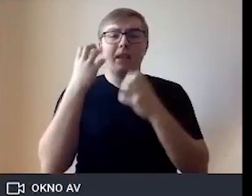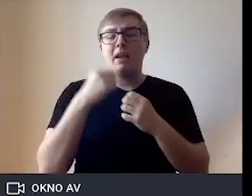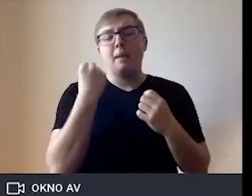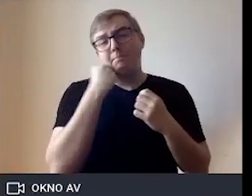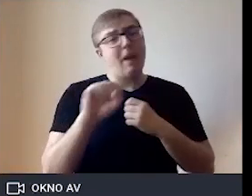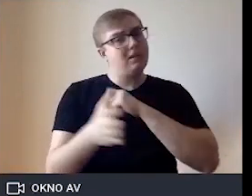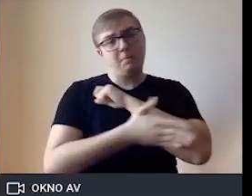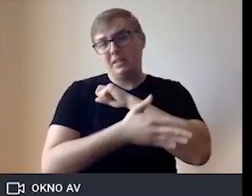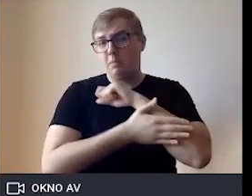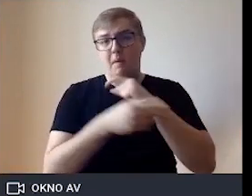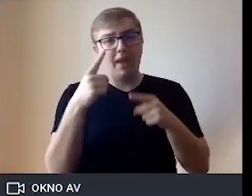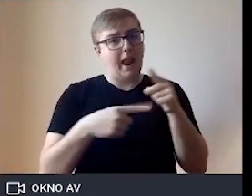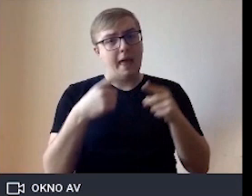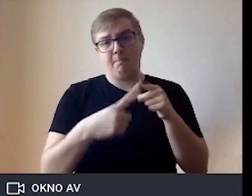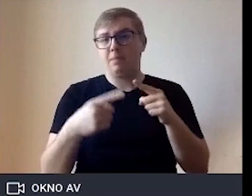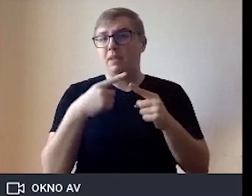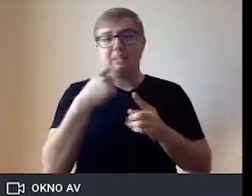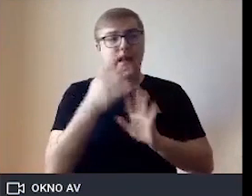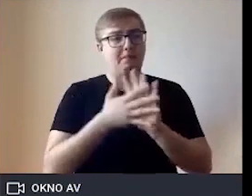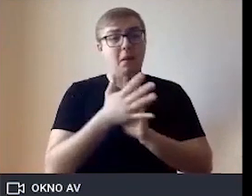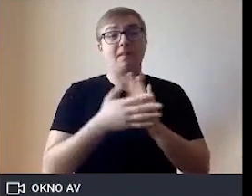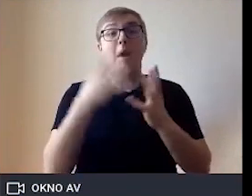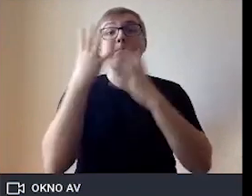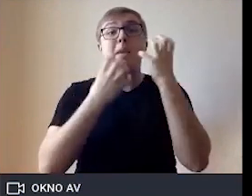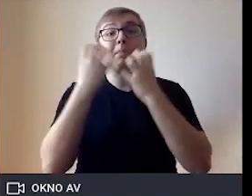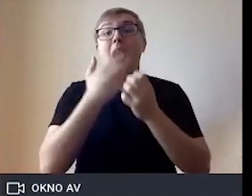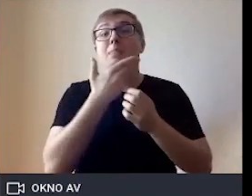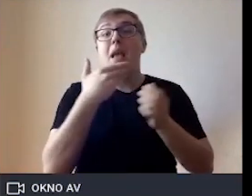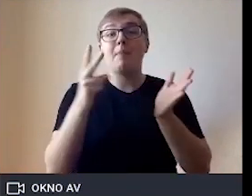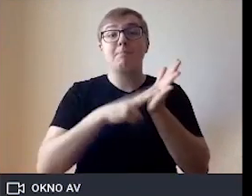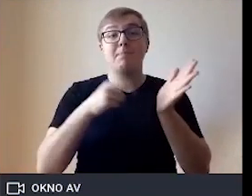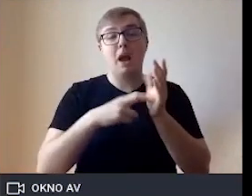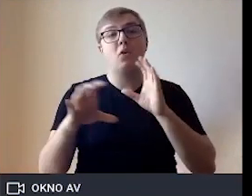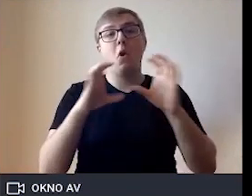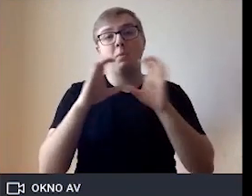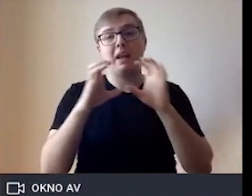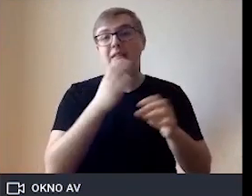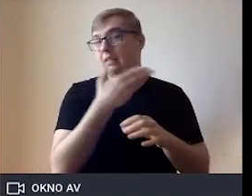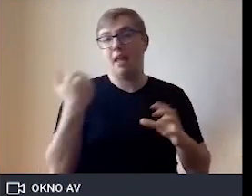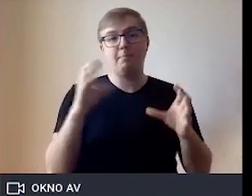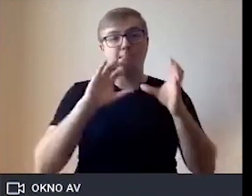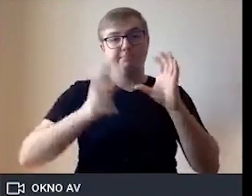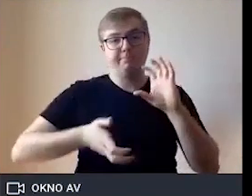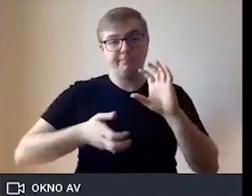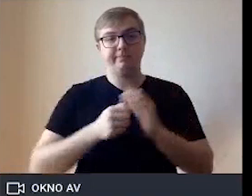Powtórzę po raz kolejny, mimika jest podstawowym elementem PJM! Brak mimiki skutkuje brakiem komunikacji.